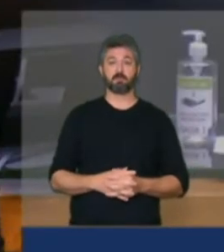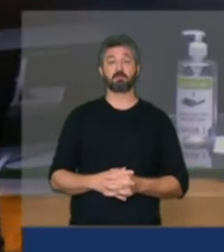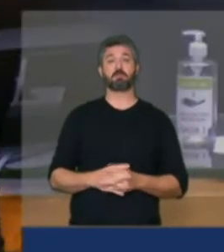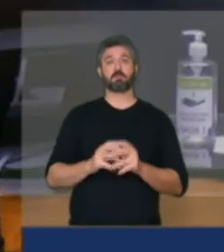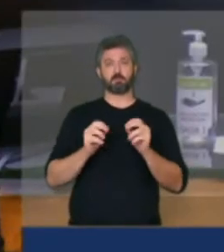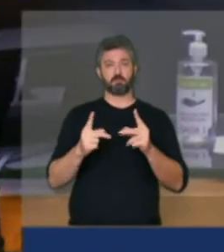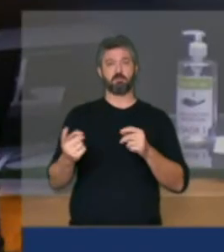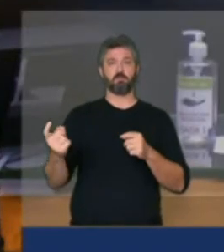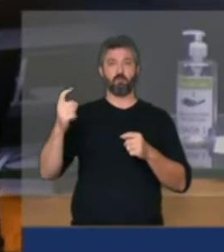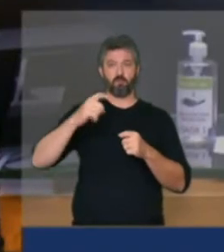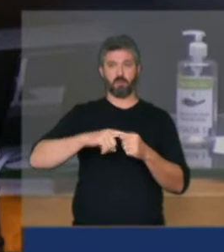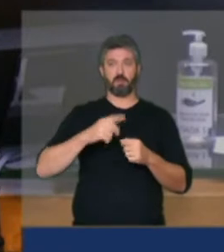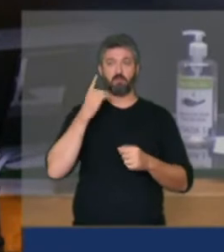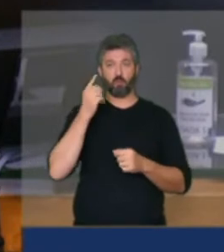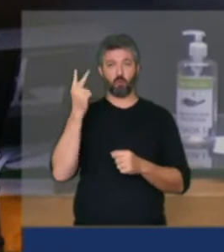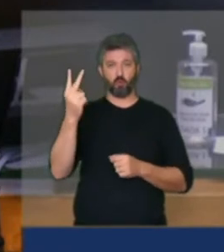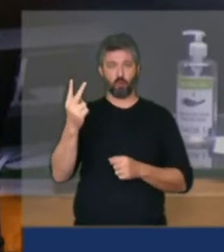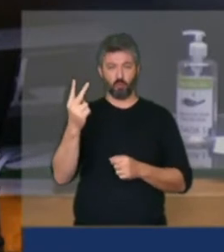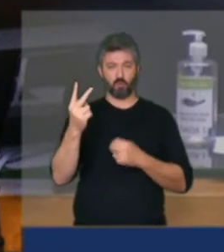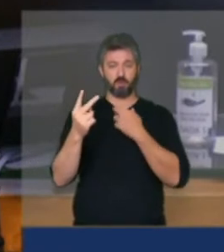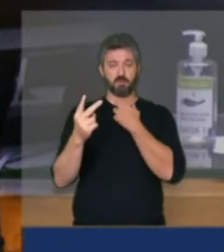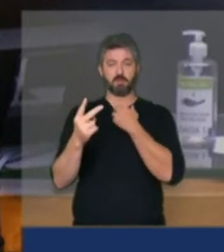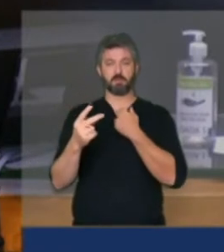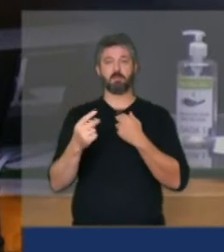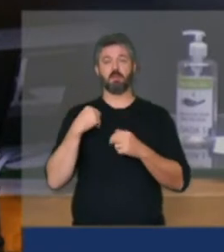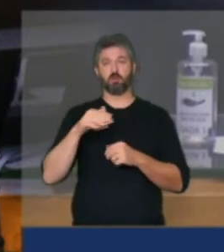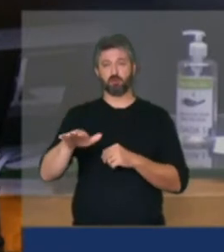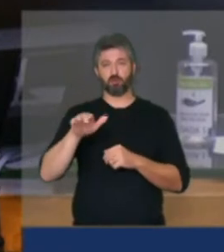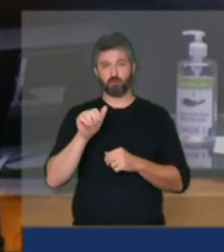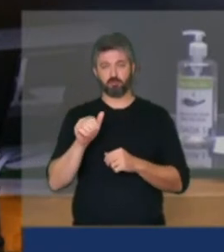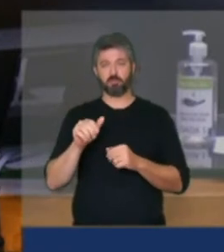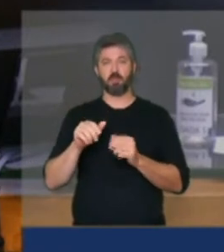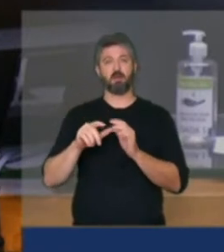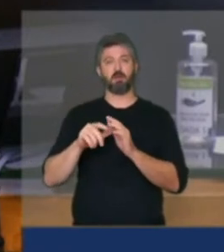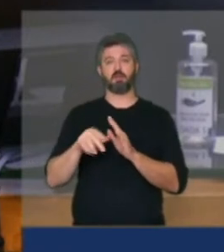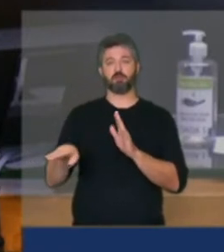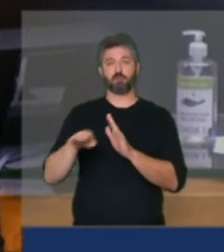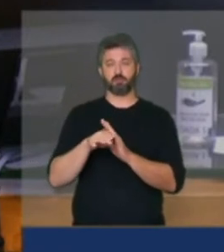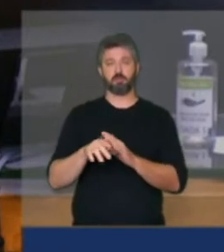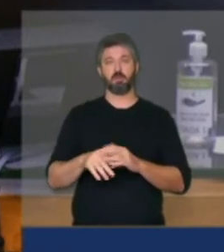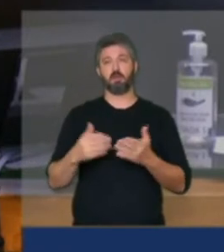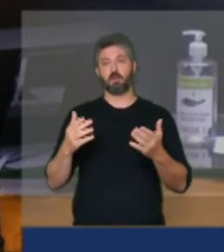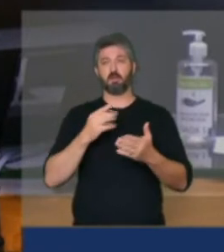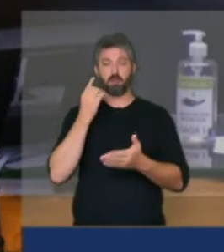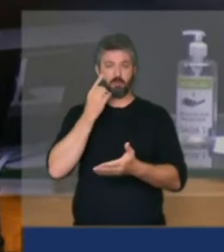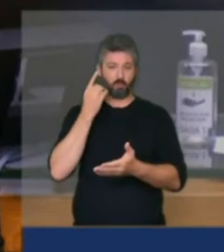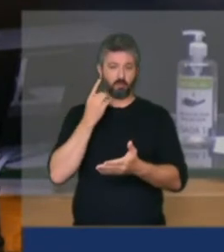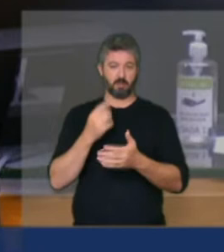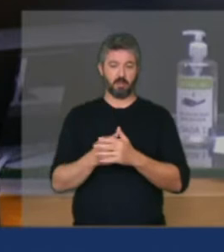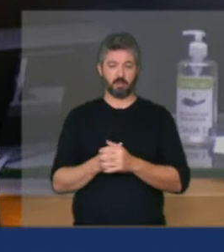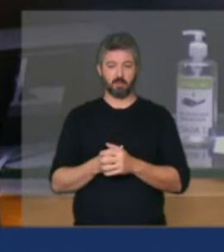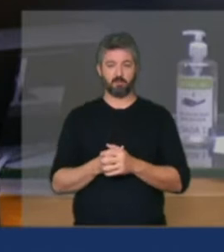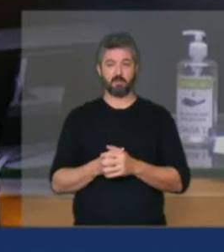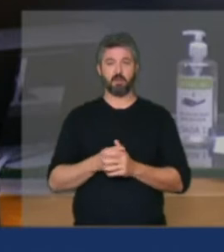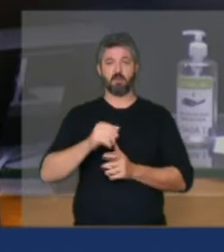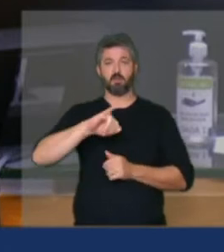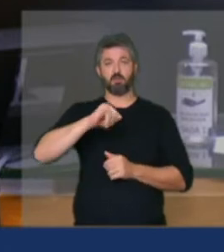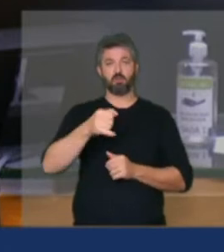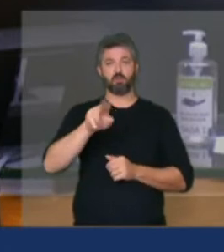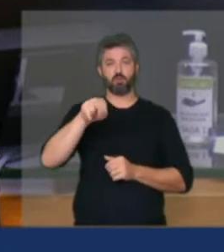DEPUTADO BOHN GASS, VAMOS VOLTAR UM POUQUINHO AQUI, DOIS DEPUTADOS ESTAVAM EM PLENÁRIO QUANDO EU CHAMEI, DEPUTADO JUNINHO DE MINAS GERAIS, JUNINHO AMARAL E LOGO DEPOIS